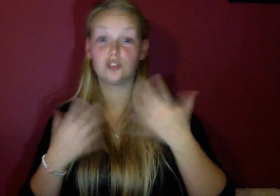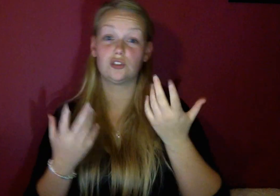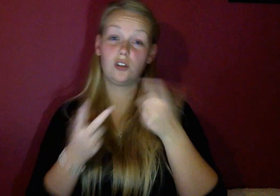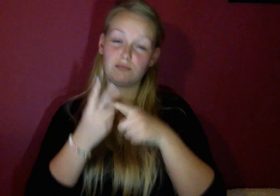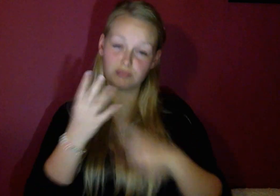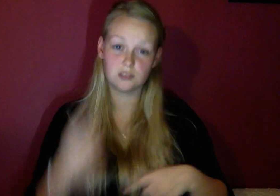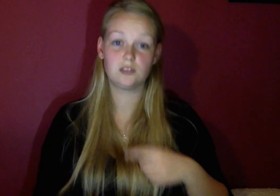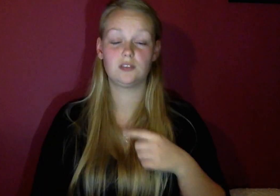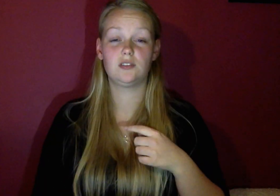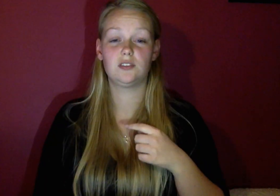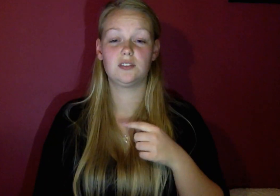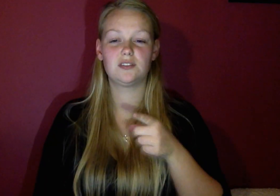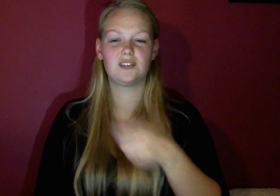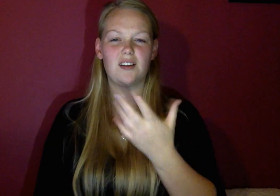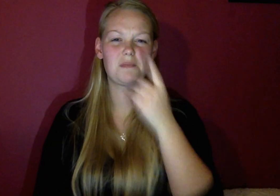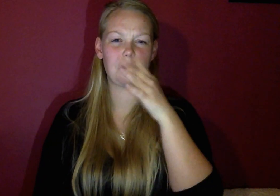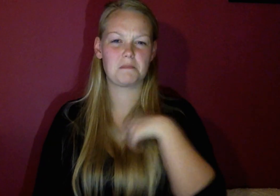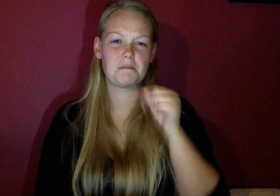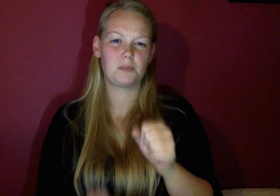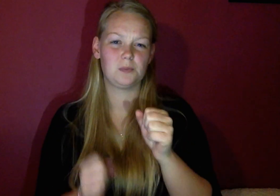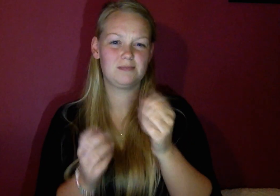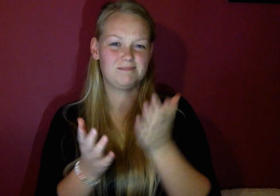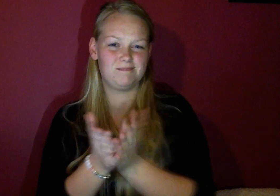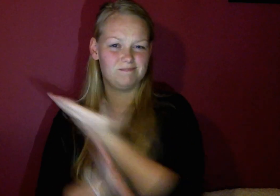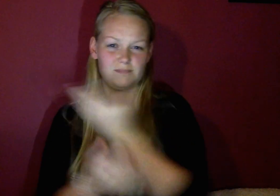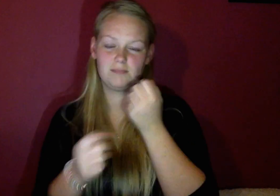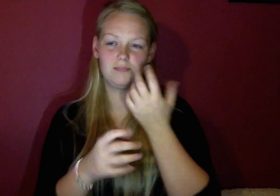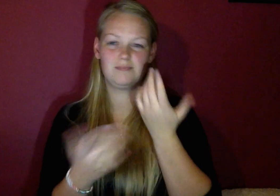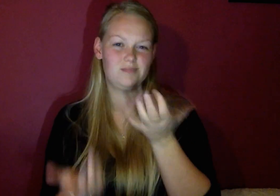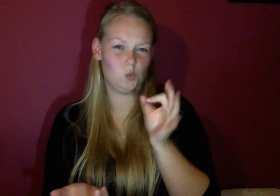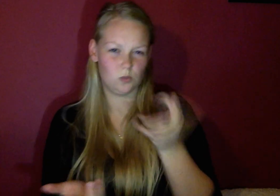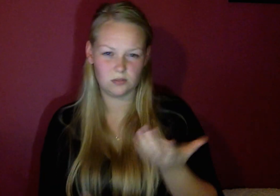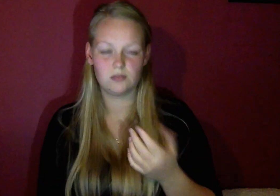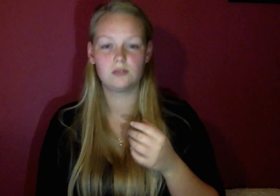trötthet och så vidare. Det är ett problem som vi måste förebygga nu framöver... hur?